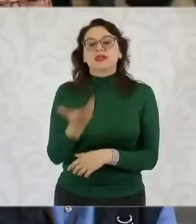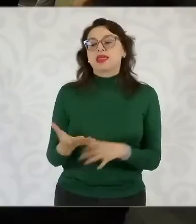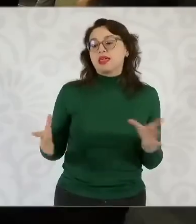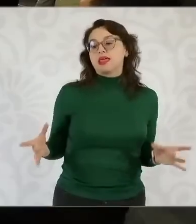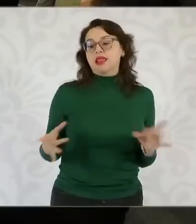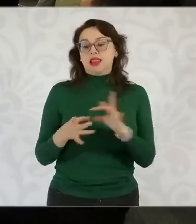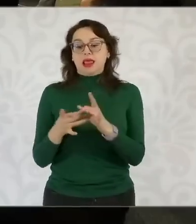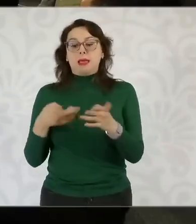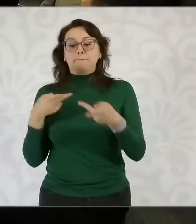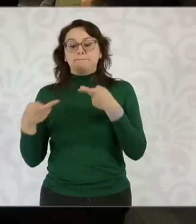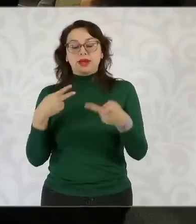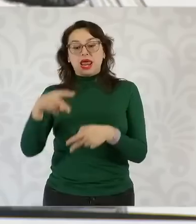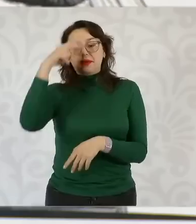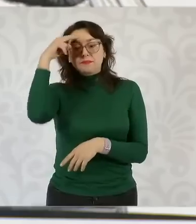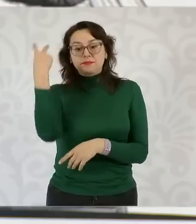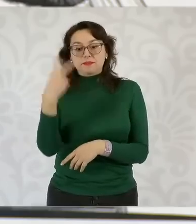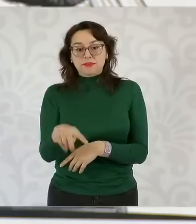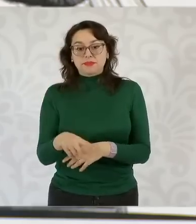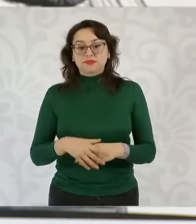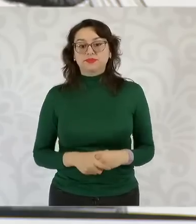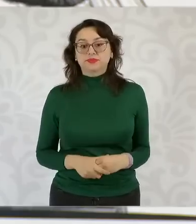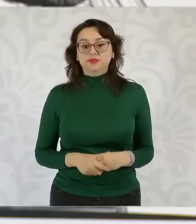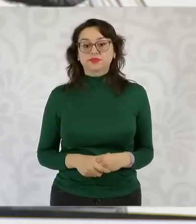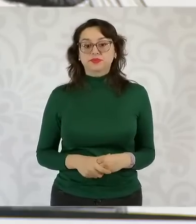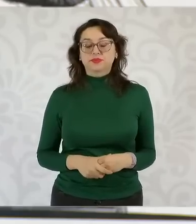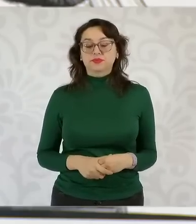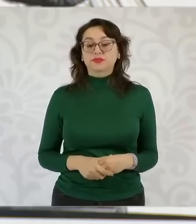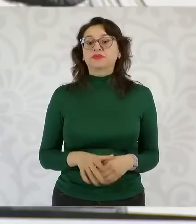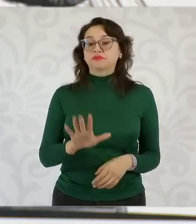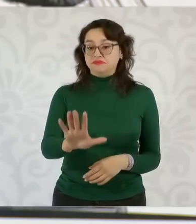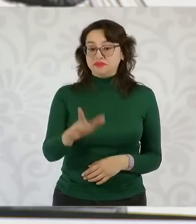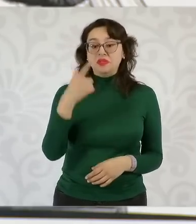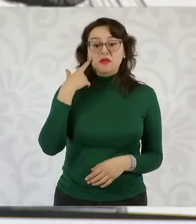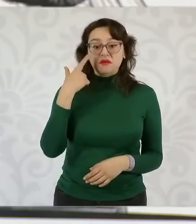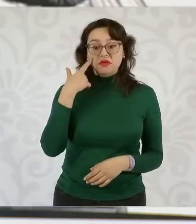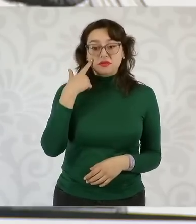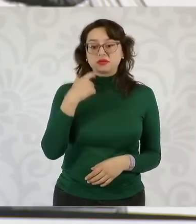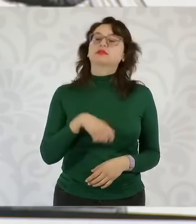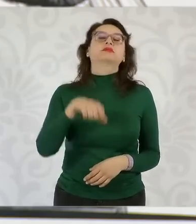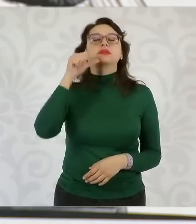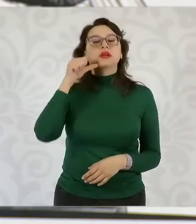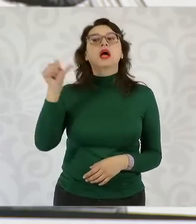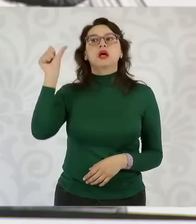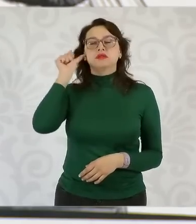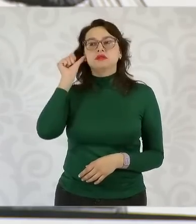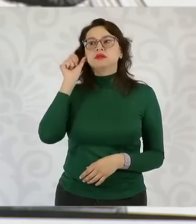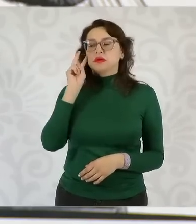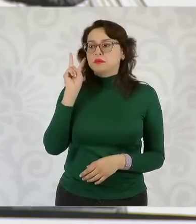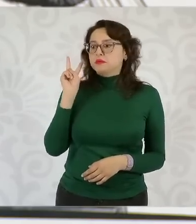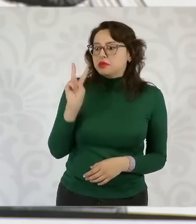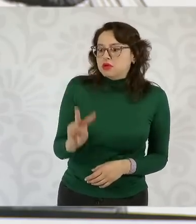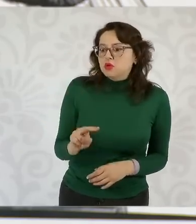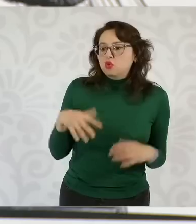parado la inversión ayer lo decía e estuve la semana pasada con tres gobernadores del